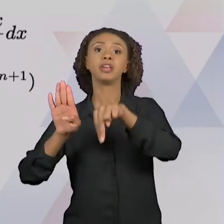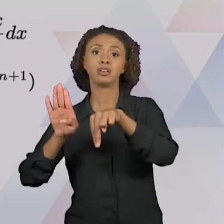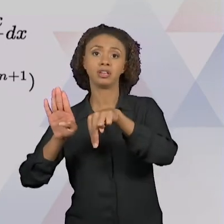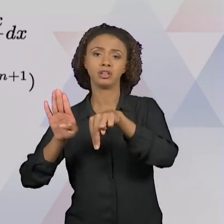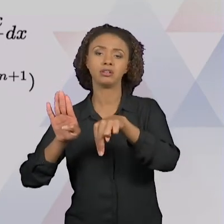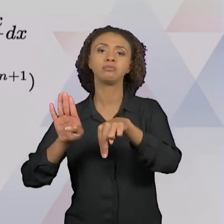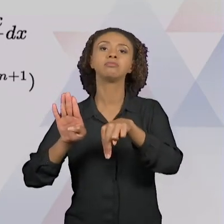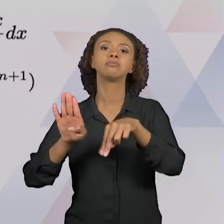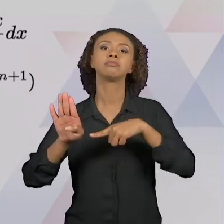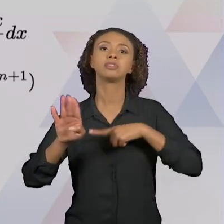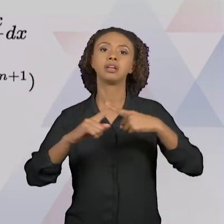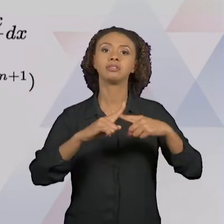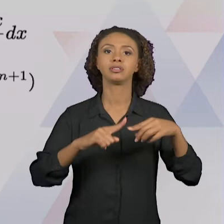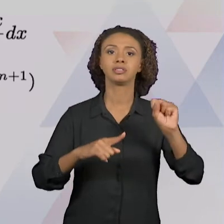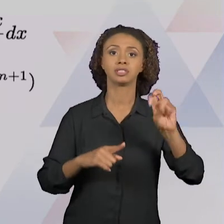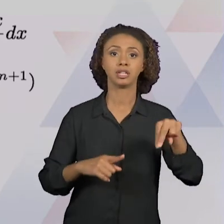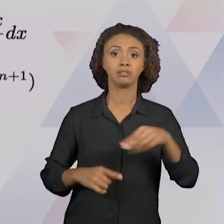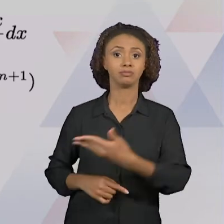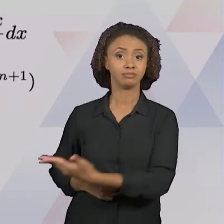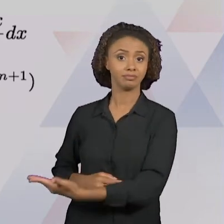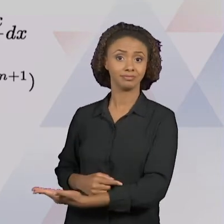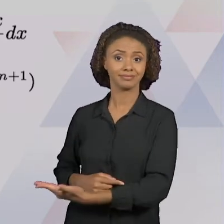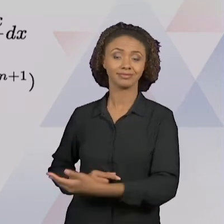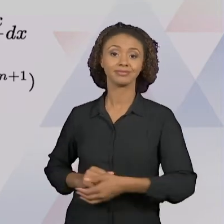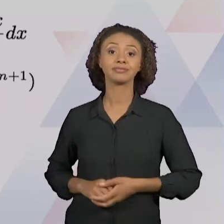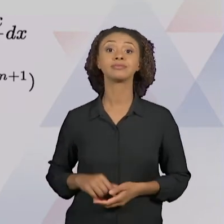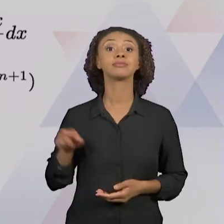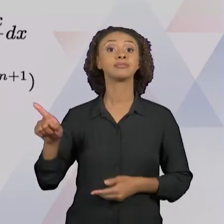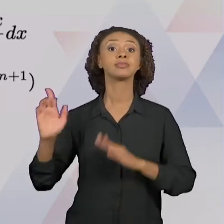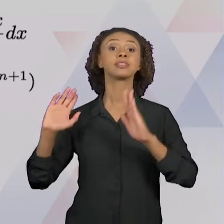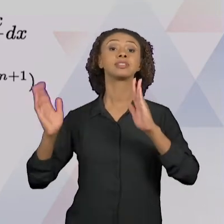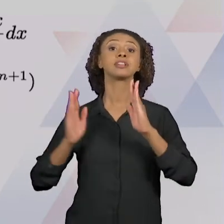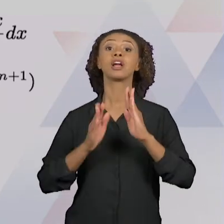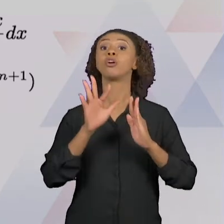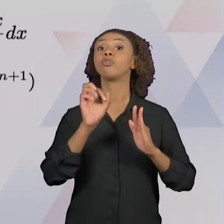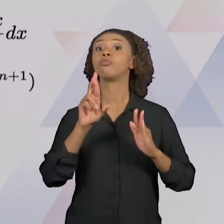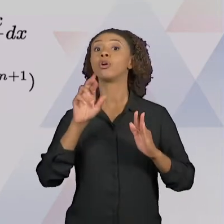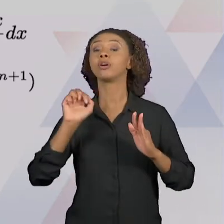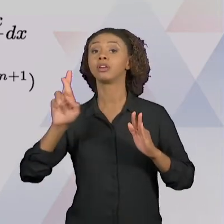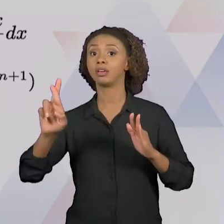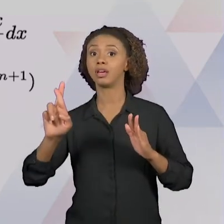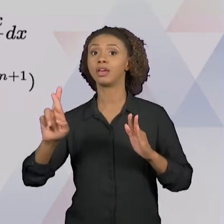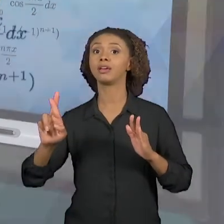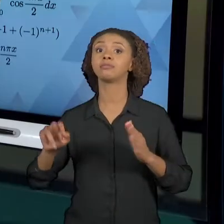AQUI, ENTÃO ESSA VAI SER A SÉRIE DE FOURIER ENTÃO PARA ESSA FUNÇÃO QUE TEM ESSA DICOTOMIA. IGUAL A